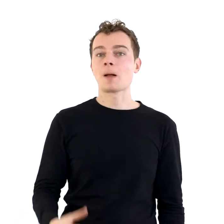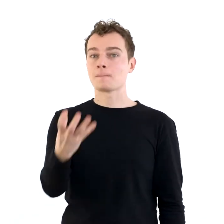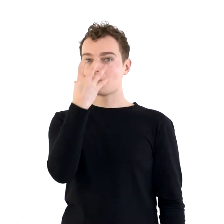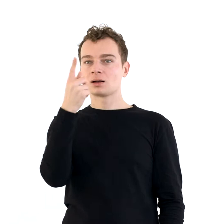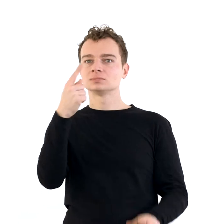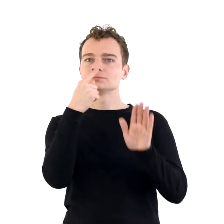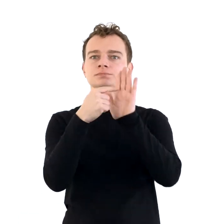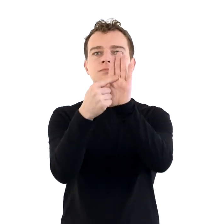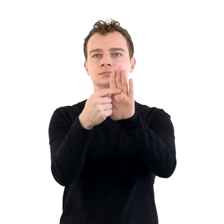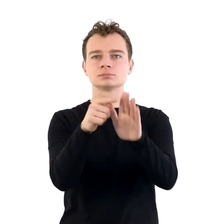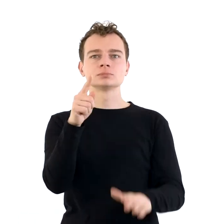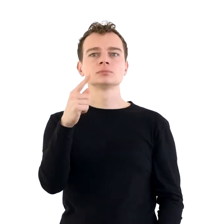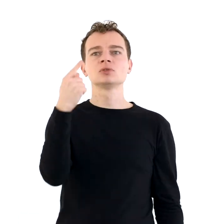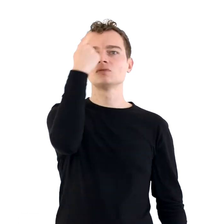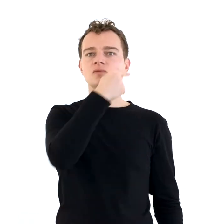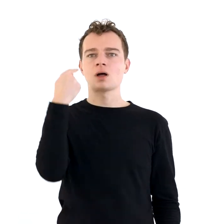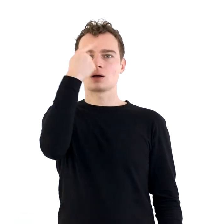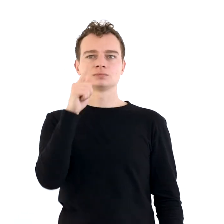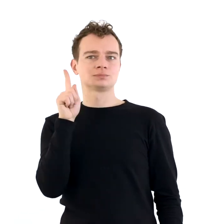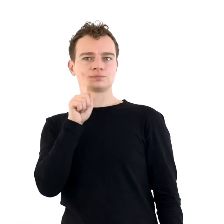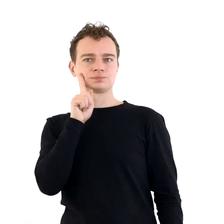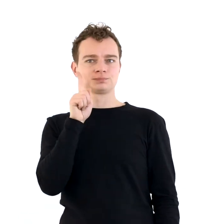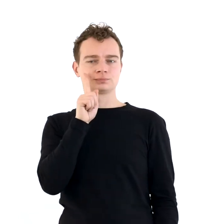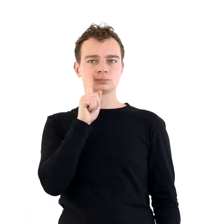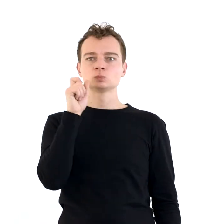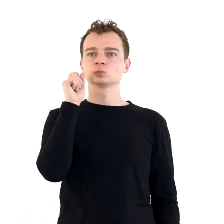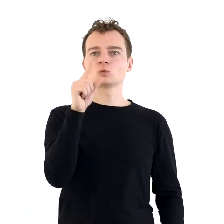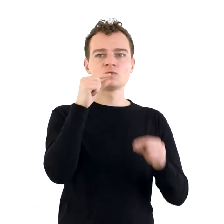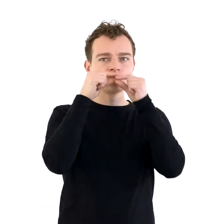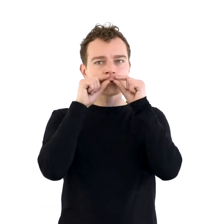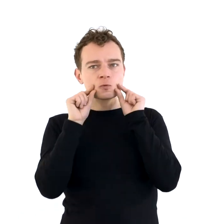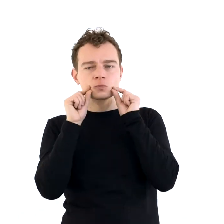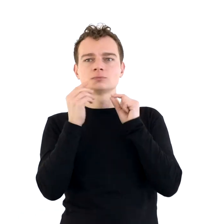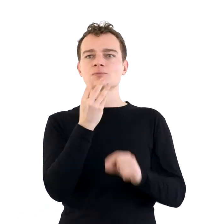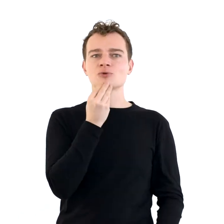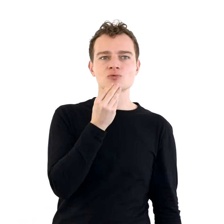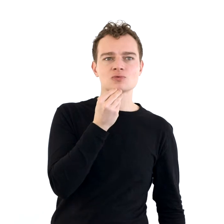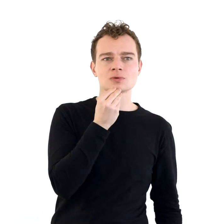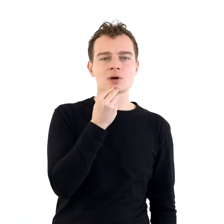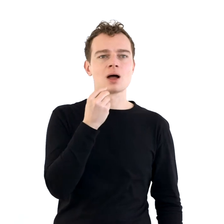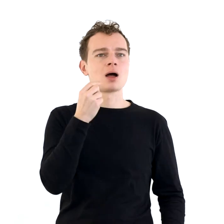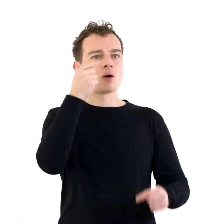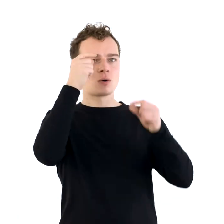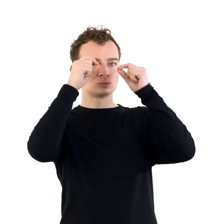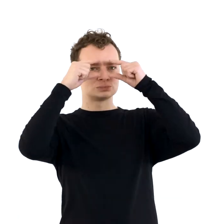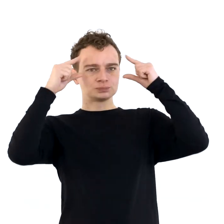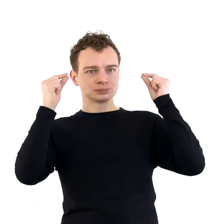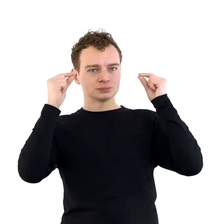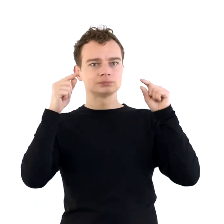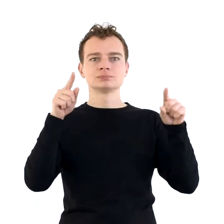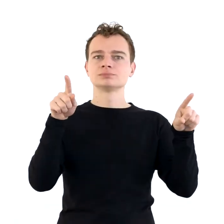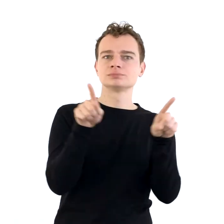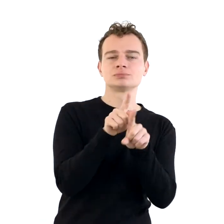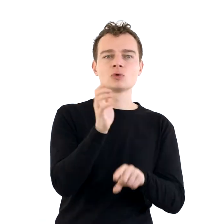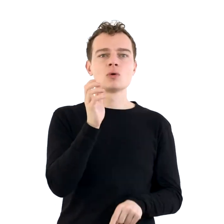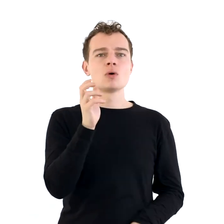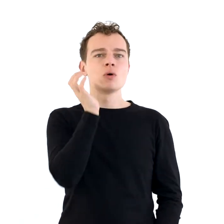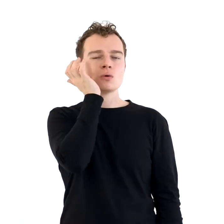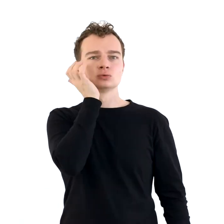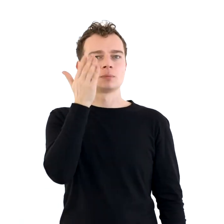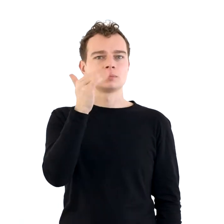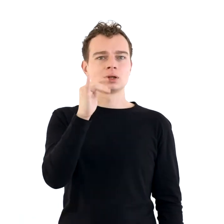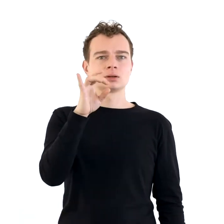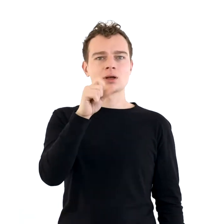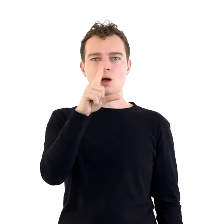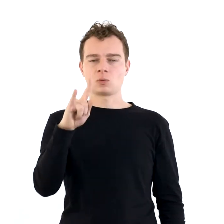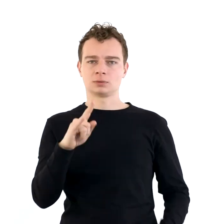Przedstawia wąsatego i brodatego mężczyznę o oczach uformowanych w kształcie migdałów.